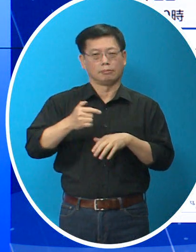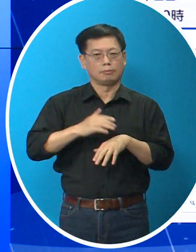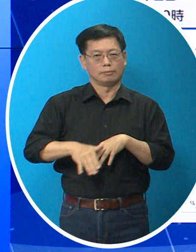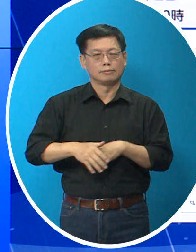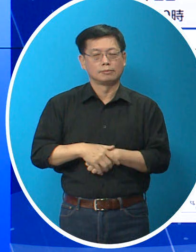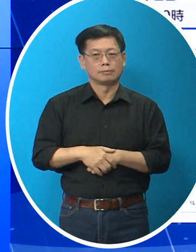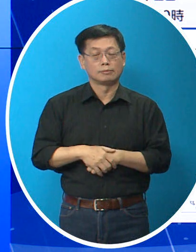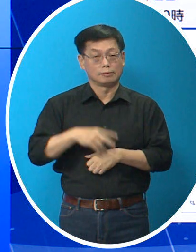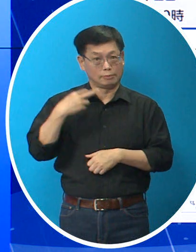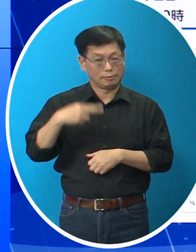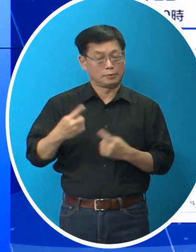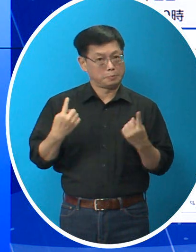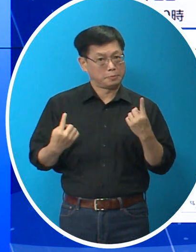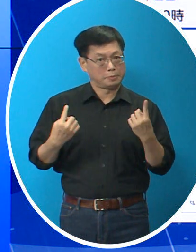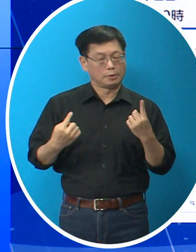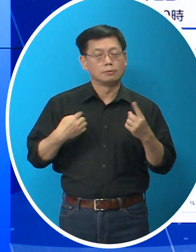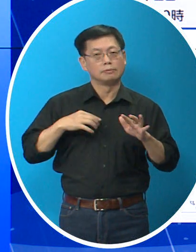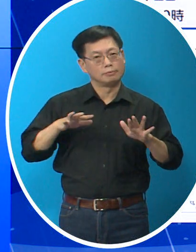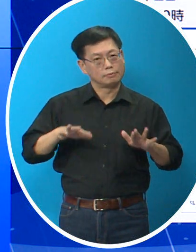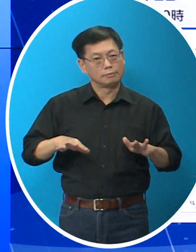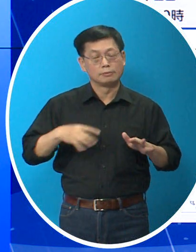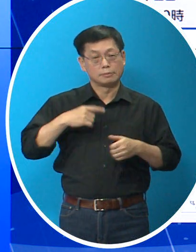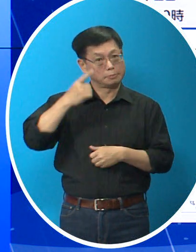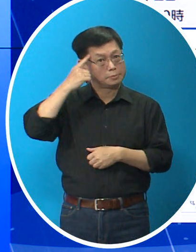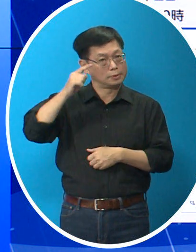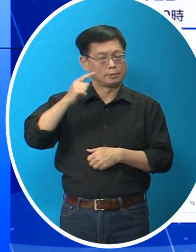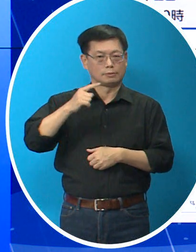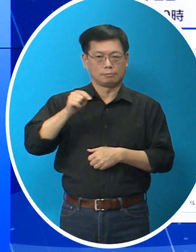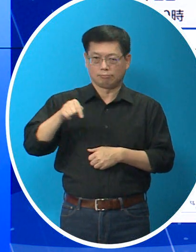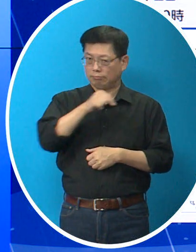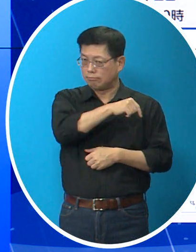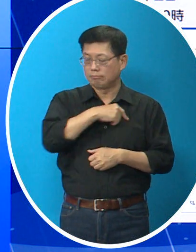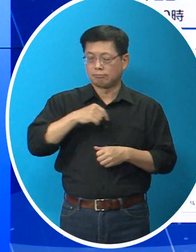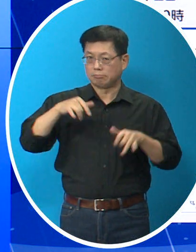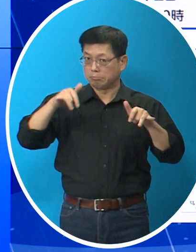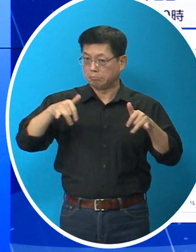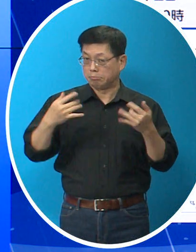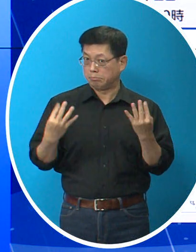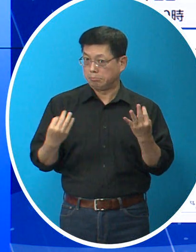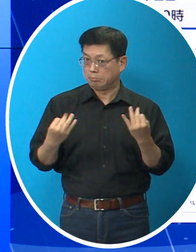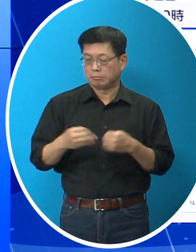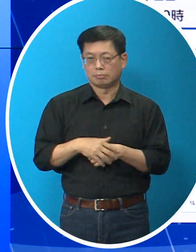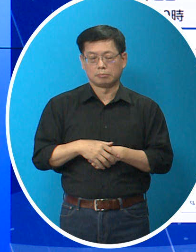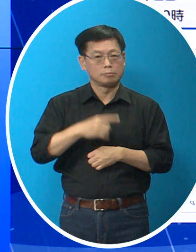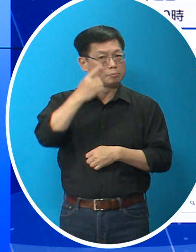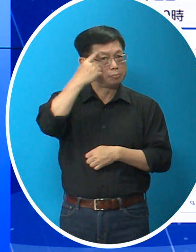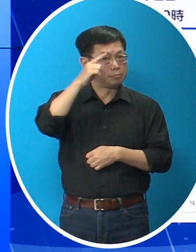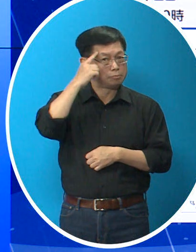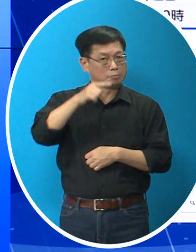但是我們相比之下 今天跟明天這樣子的雨量圖來看 可以看到明天要發生